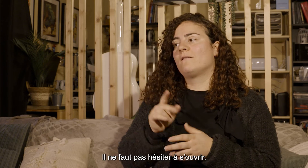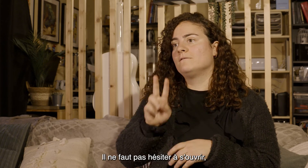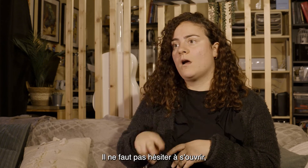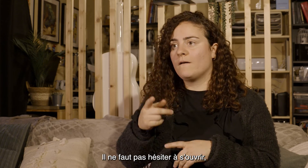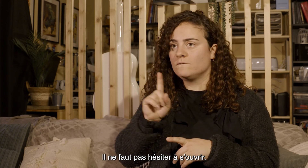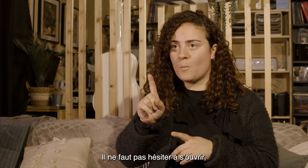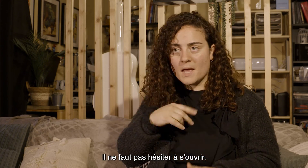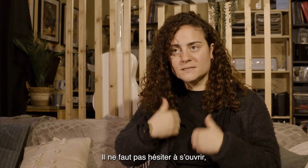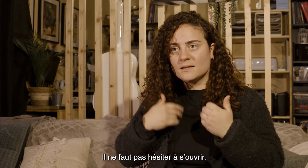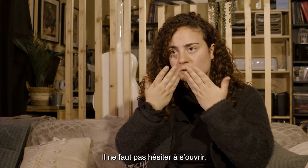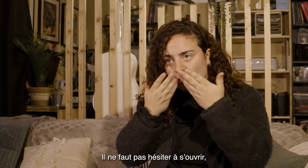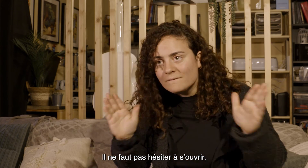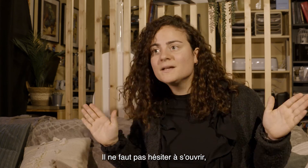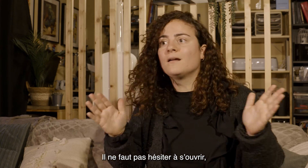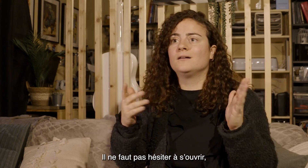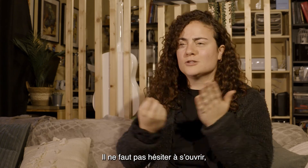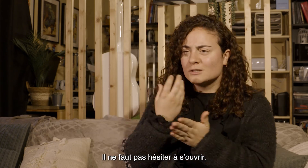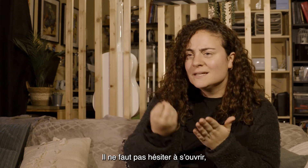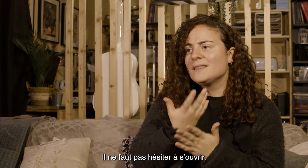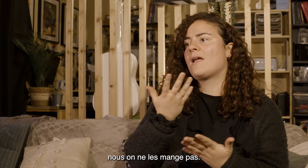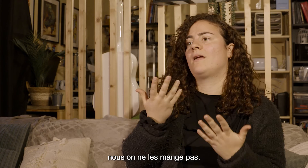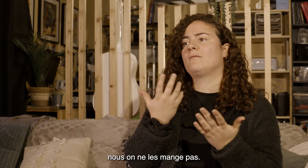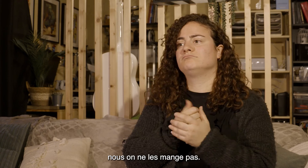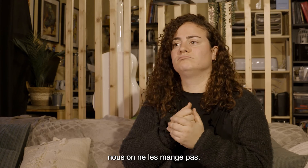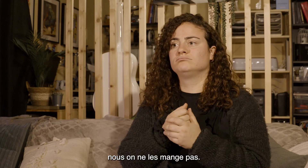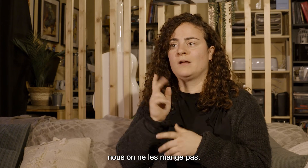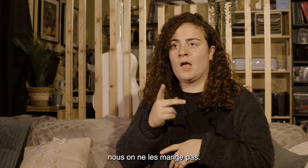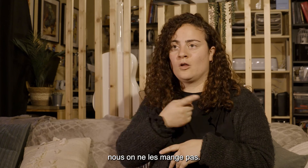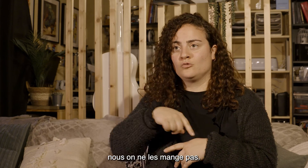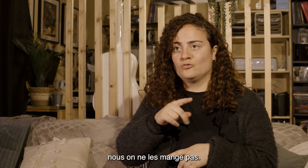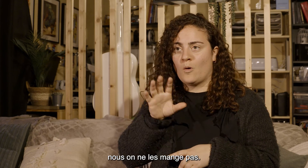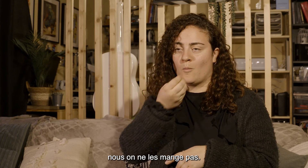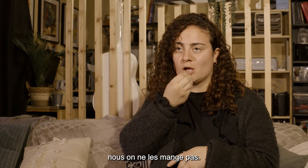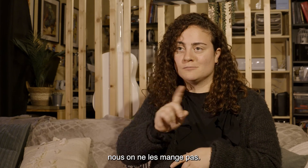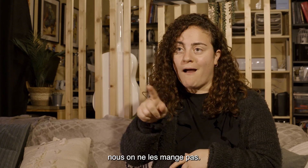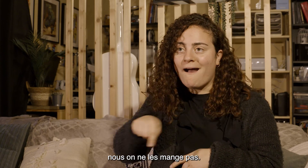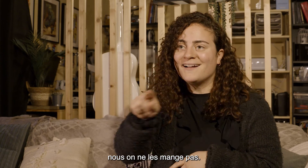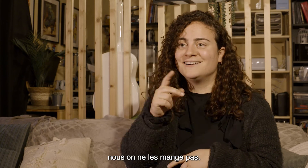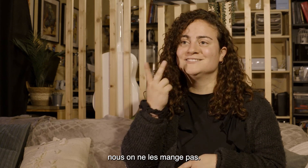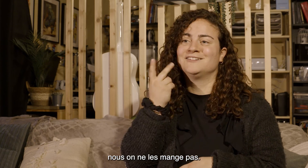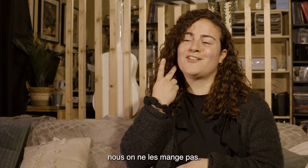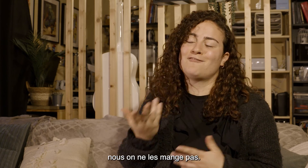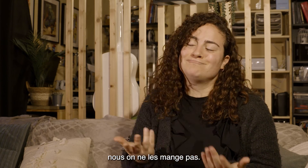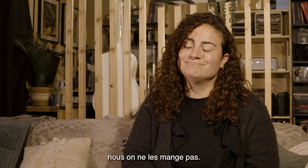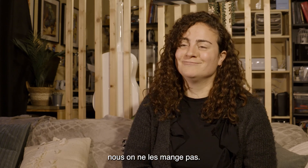Il ne faut pas hésiter à s’ouvrir, nous on ne les mange pas.